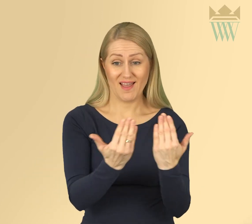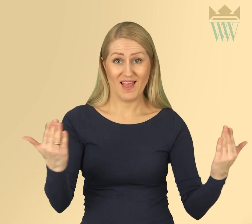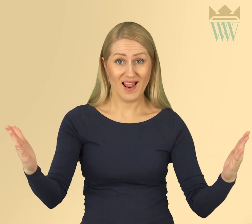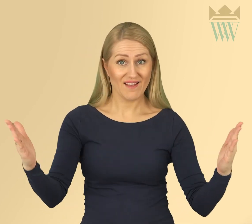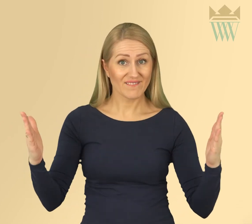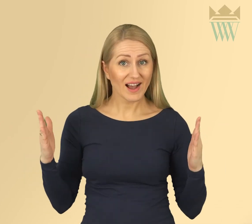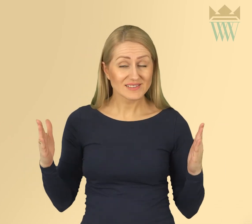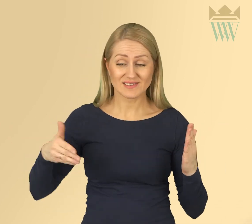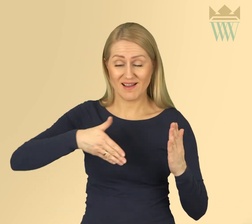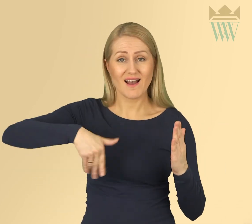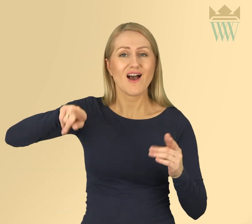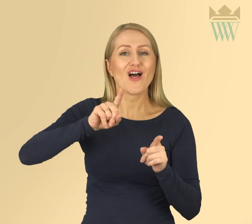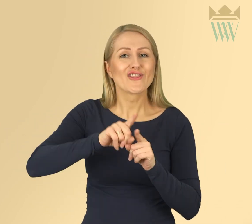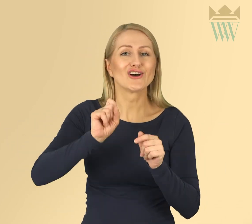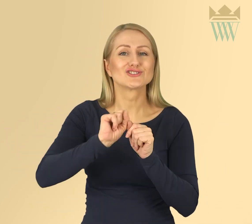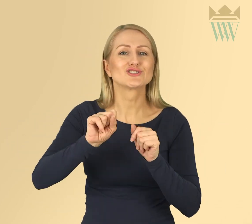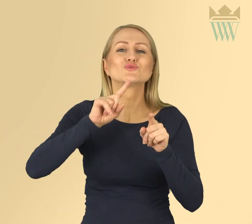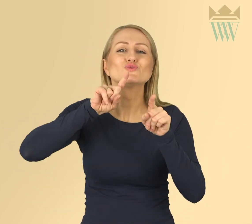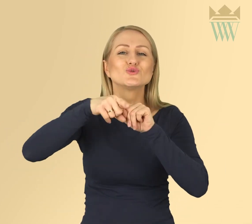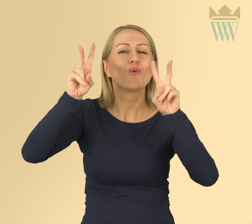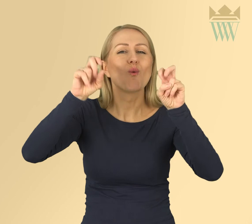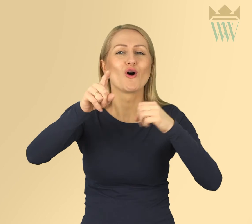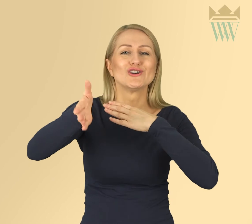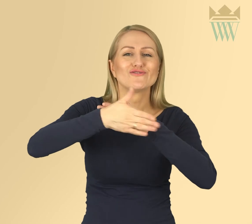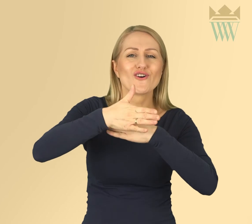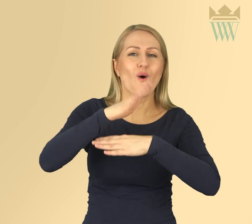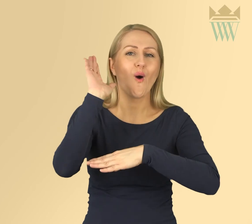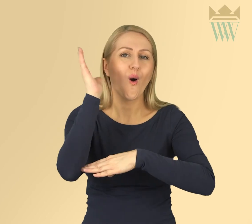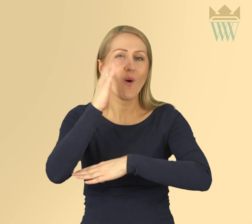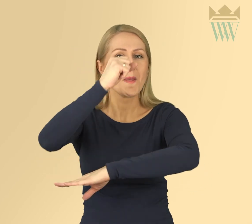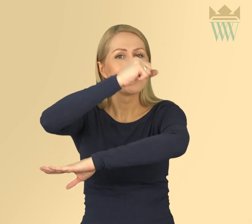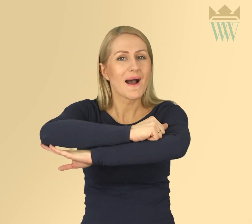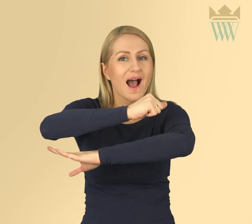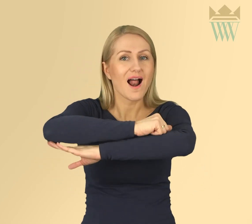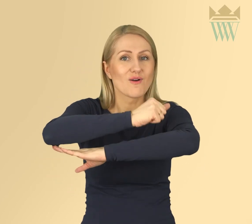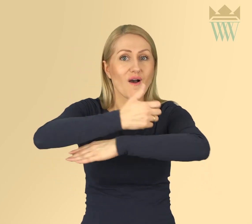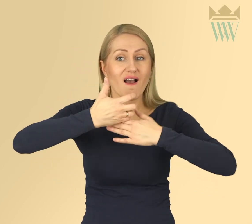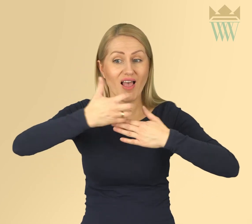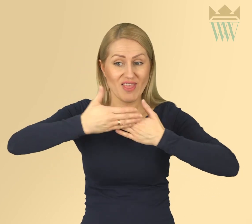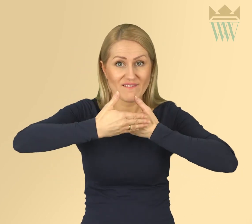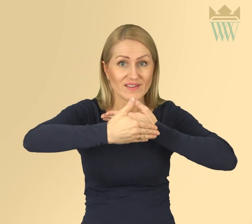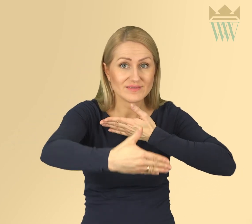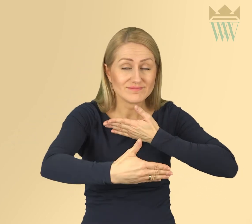Na elewacjach znajdziemy też otwory: okna, drzwi, balkony, loggie.